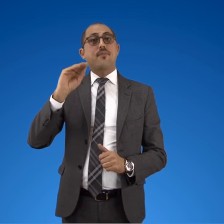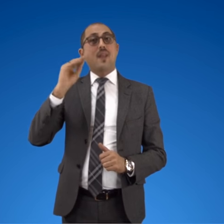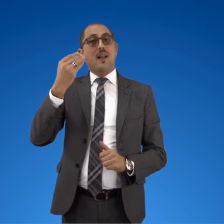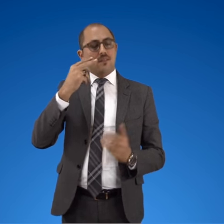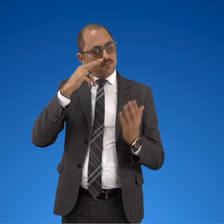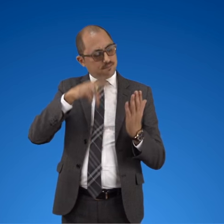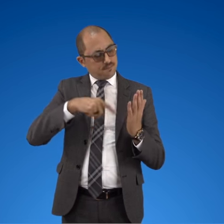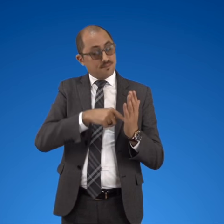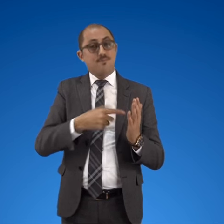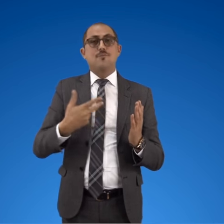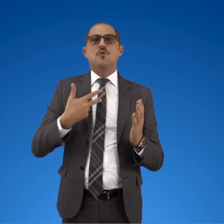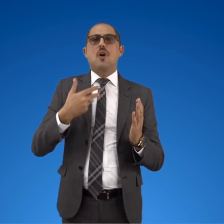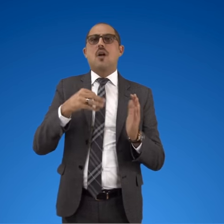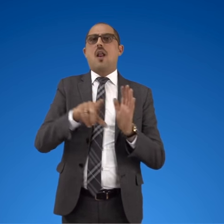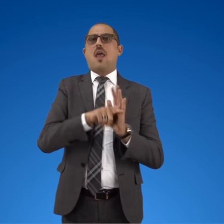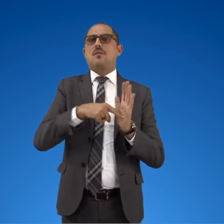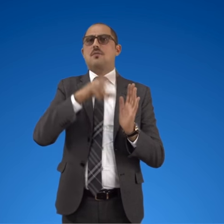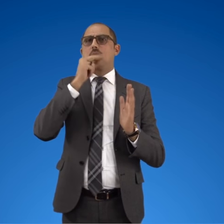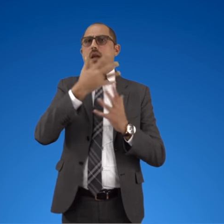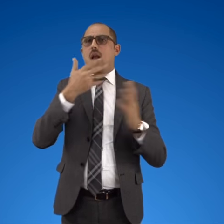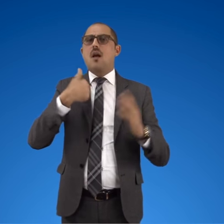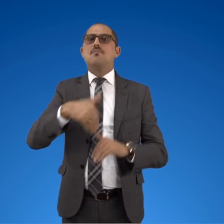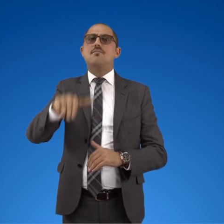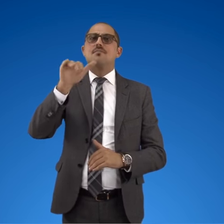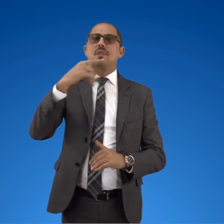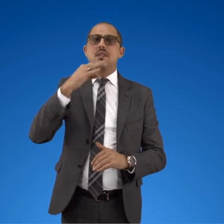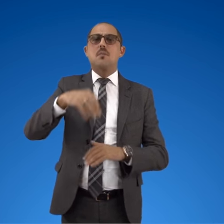L'ENS ha verificato c'è una legge che parla chiaro. Abbiamo chiesto